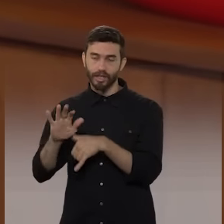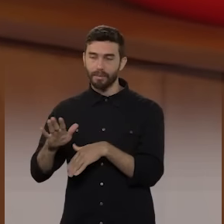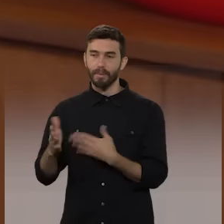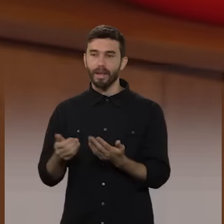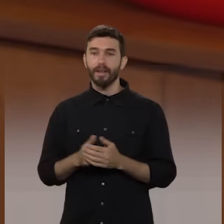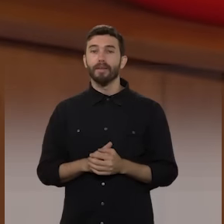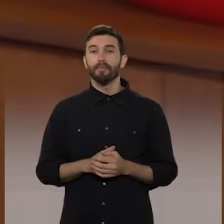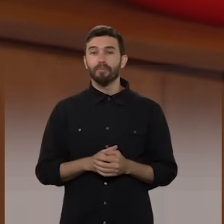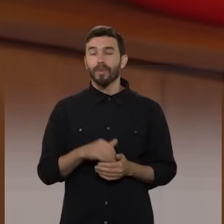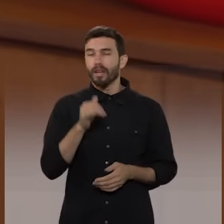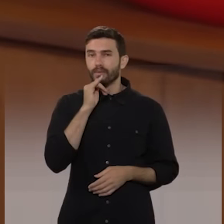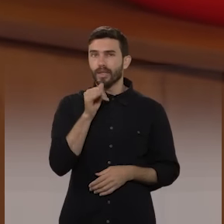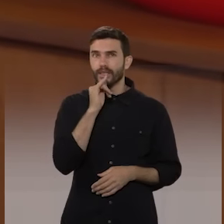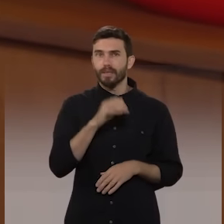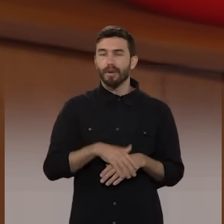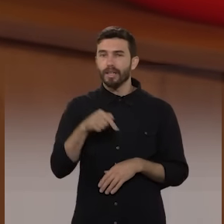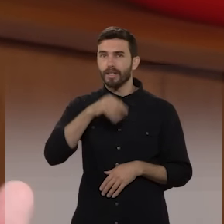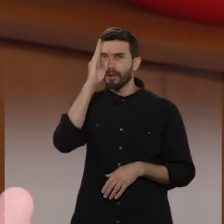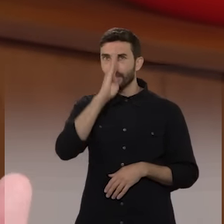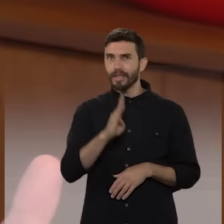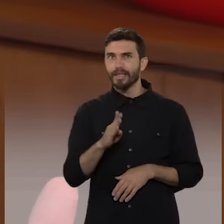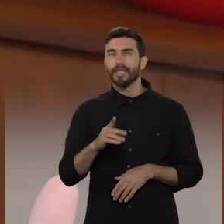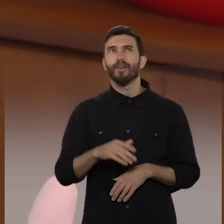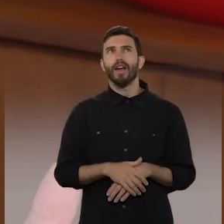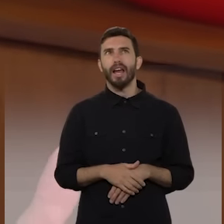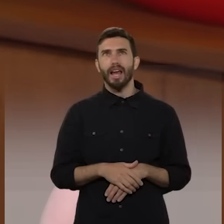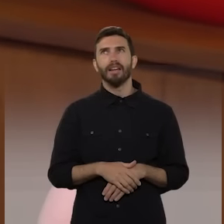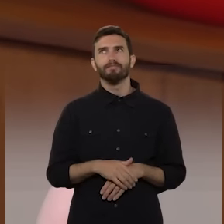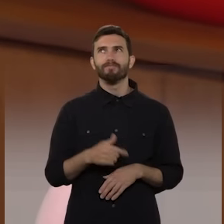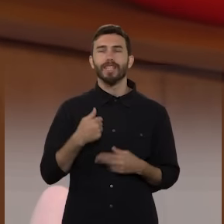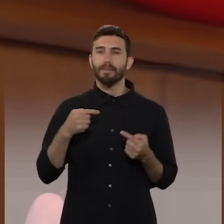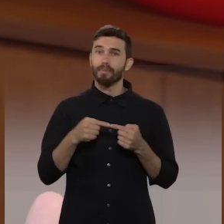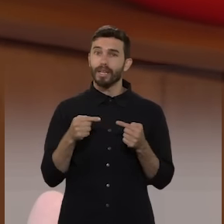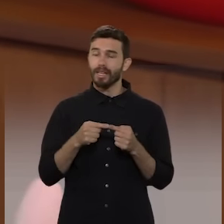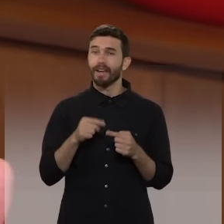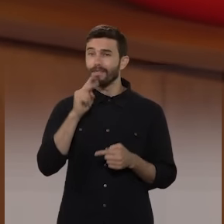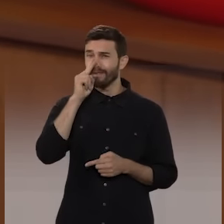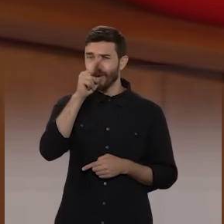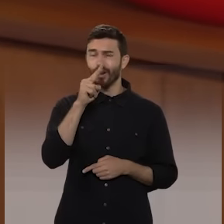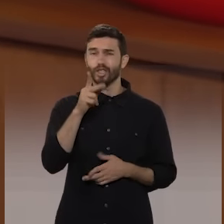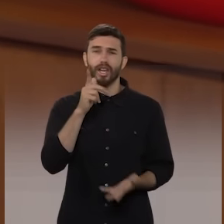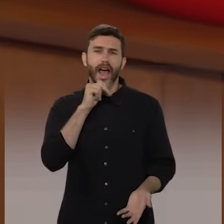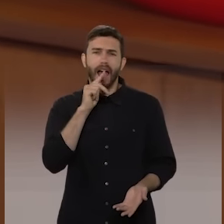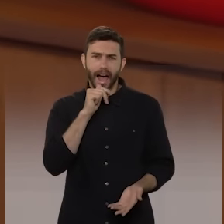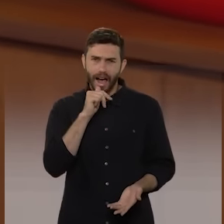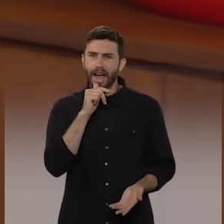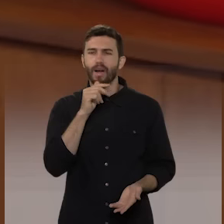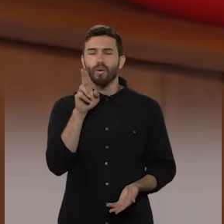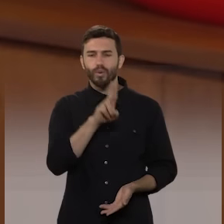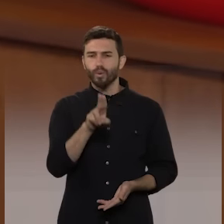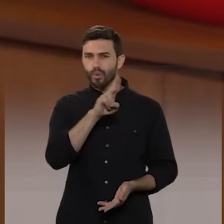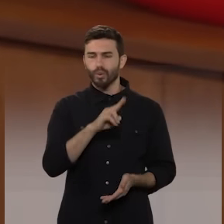da matriz brasileira, ela ainda é muito hídrica e vai continuar sendo durante muitos anos. Os